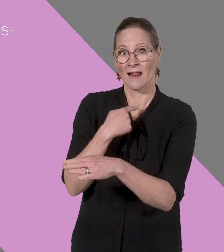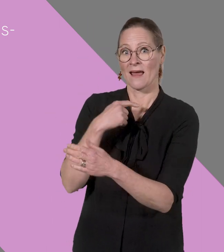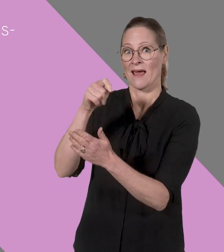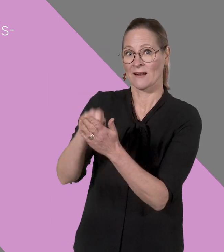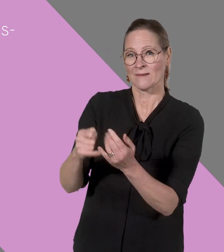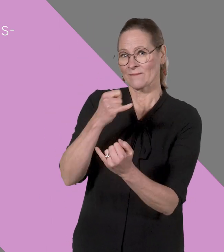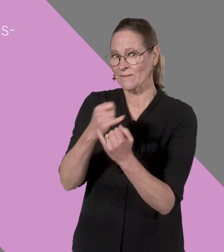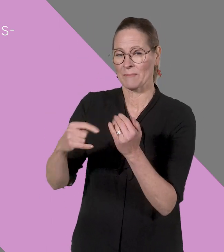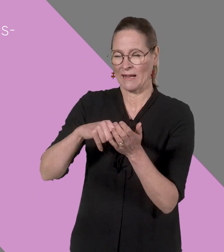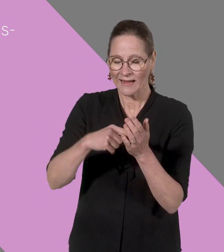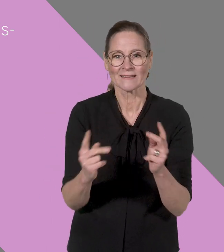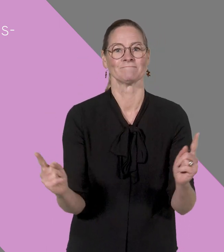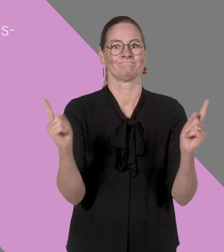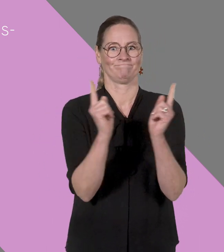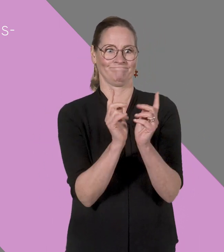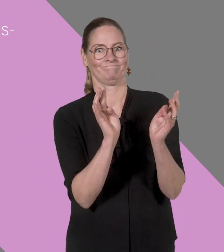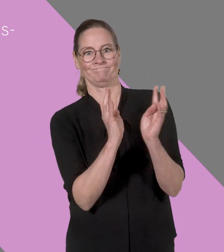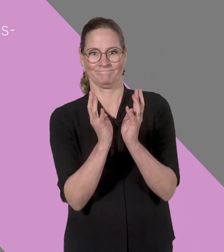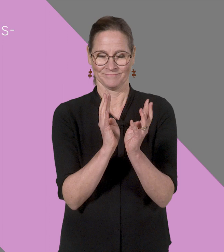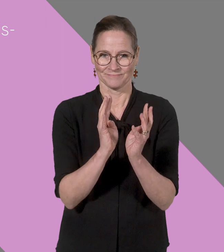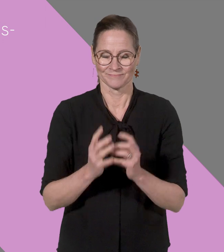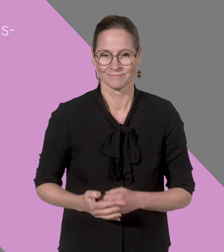viimeistä kertaa ennen äänestystä.